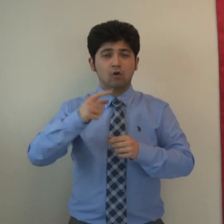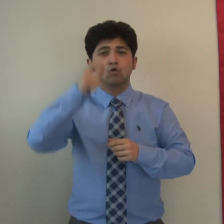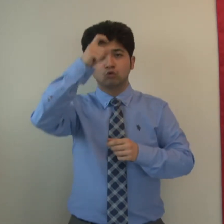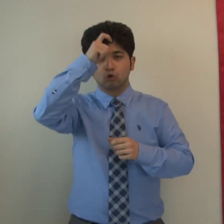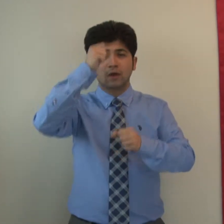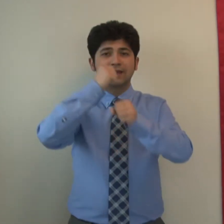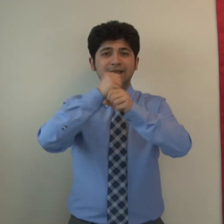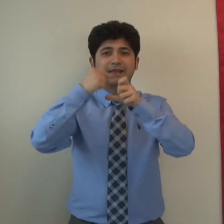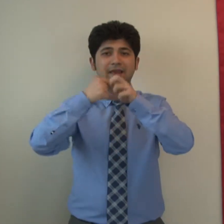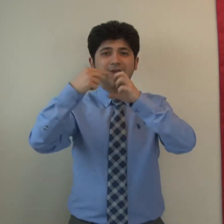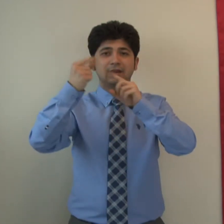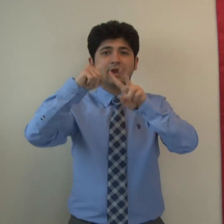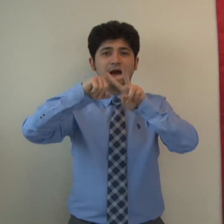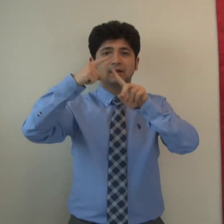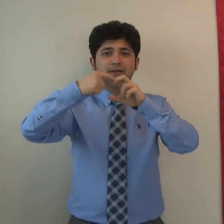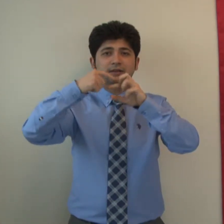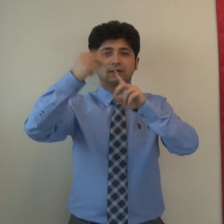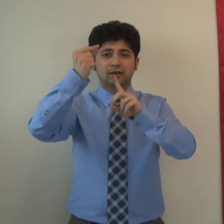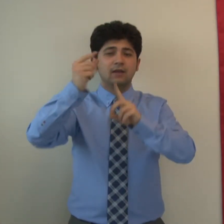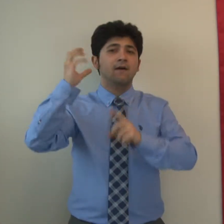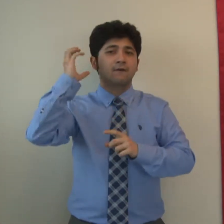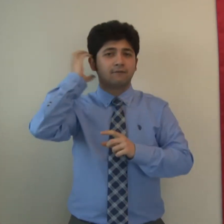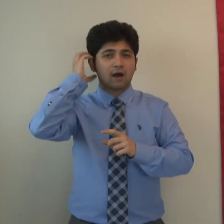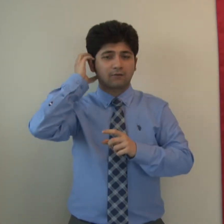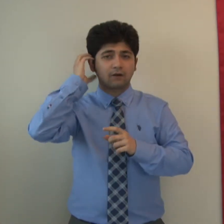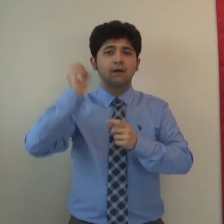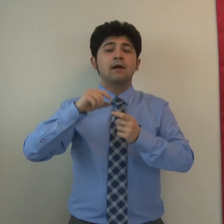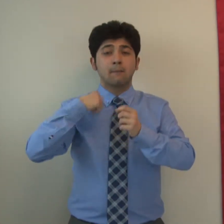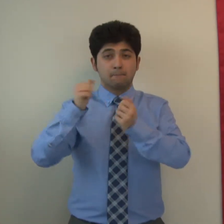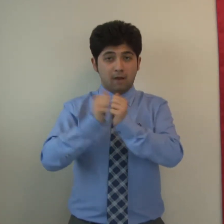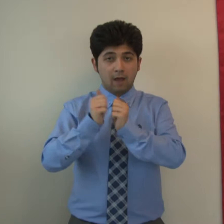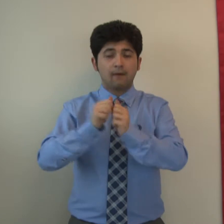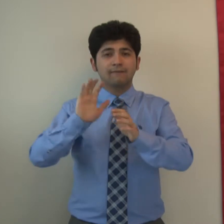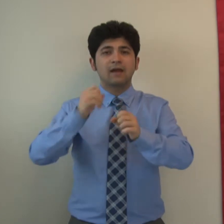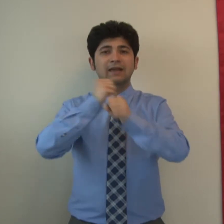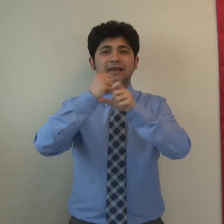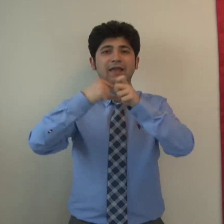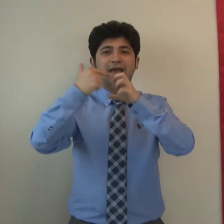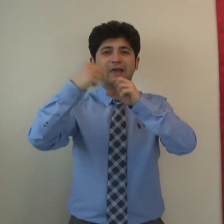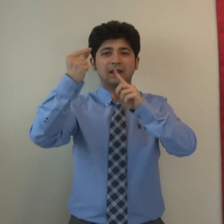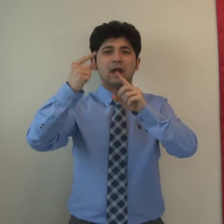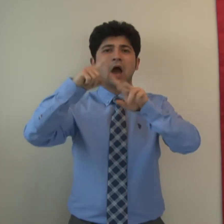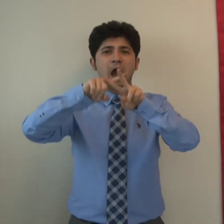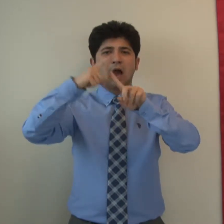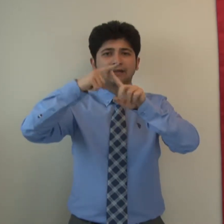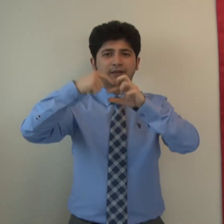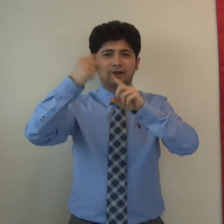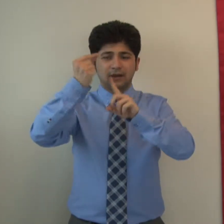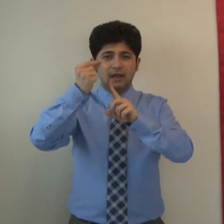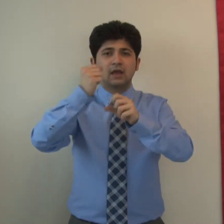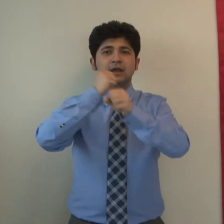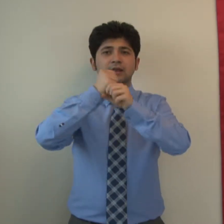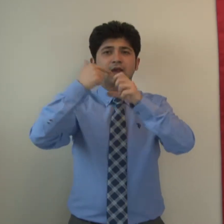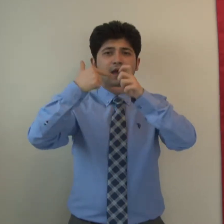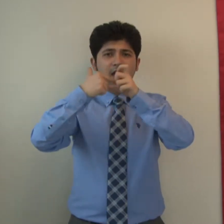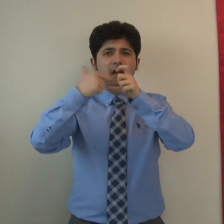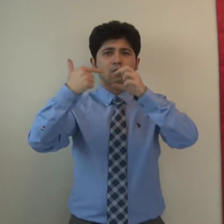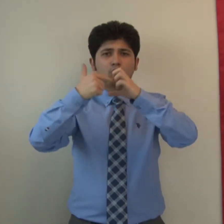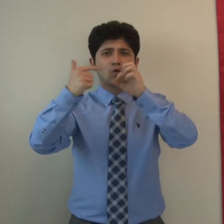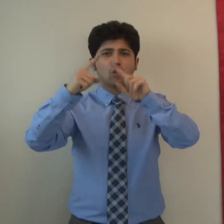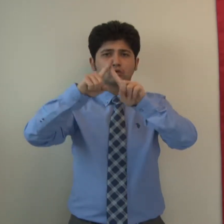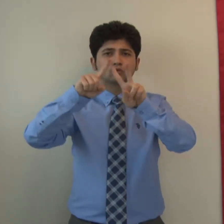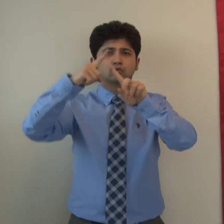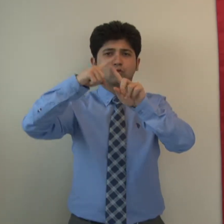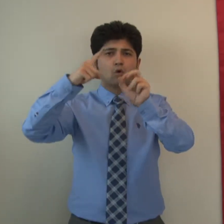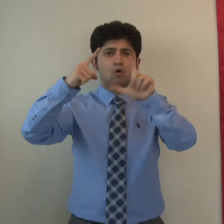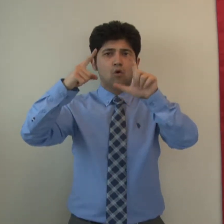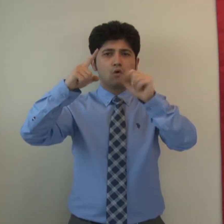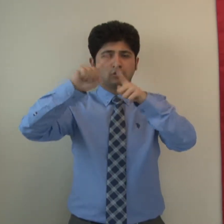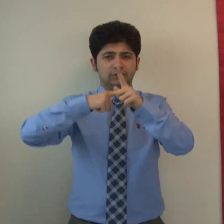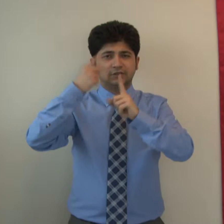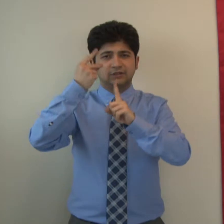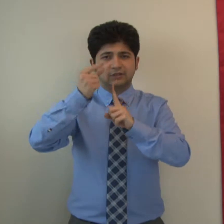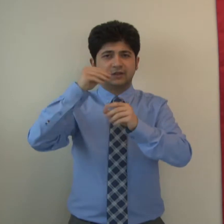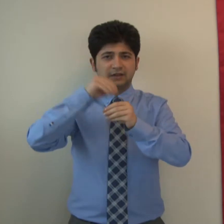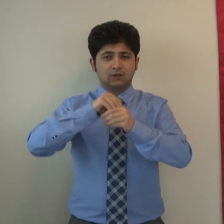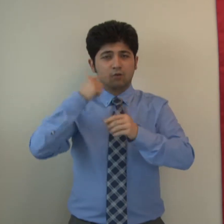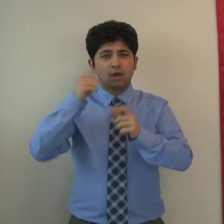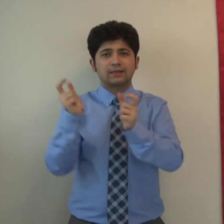Genel Müdürlüğü işbirliğinde Türk Geriatri Vakfı ile Geriatri ve Gerontoloji Derneği